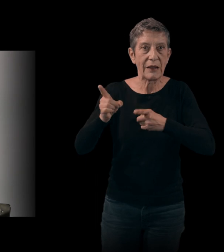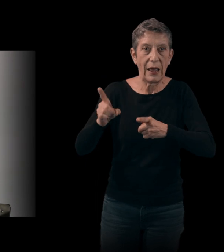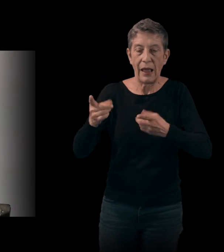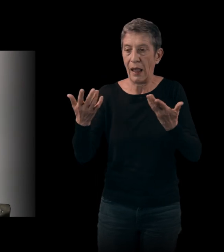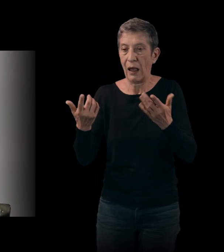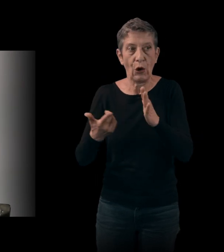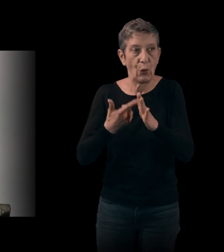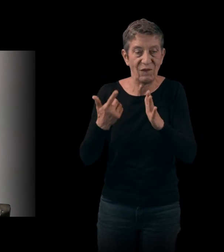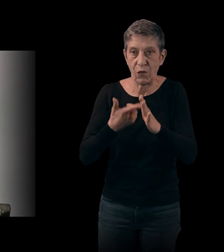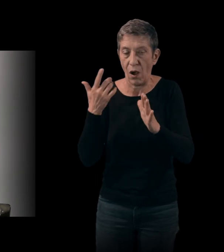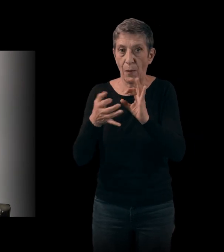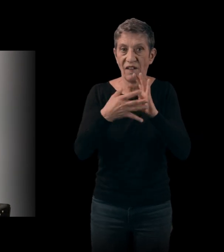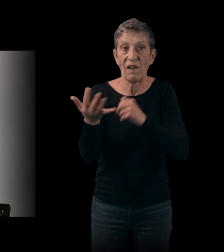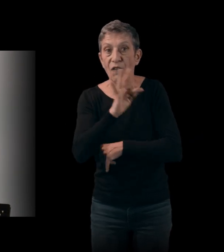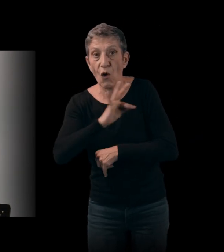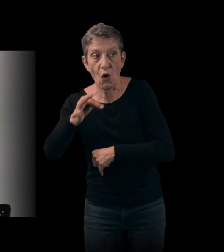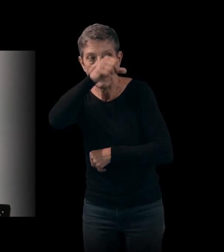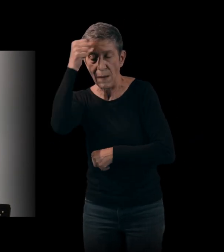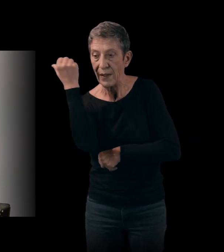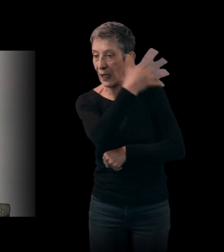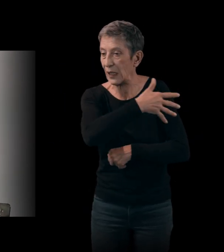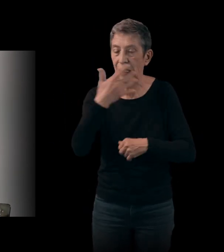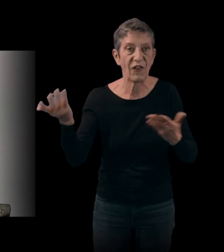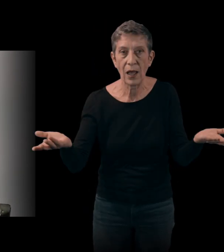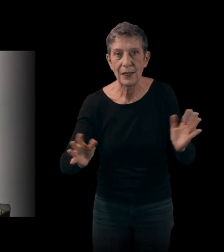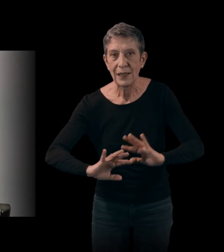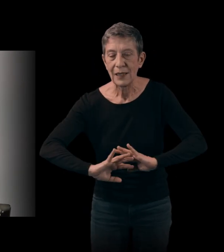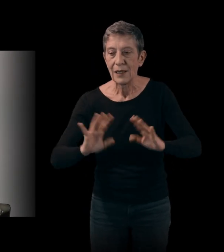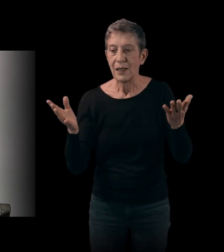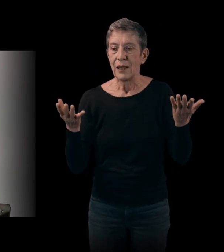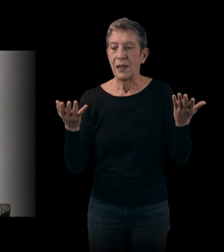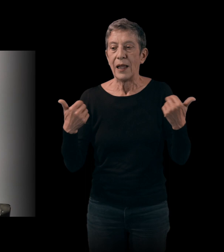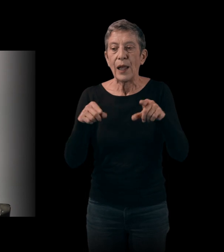la France et les États-Unis. Et puis après je comprends que ce sont les conséquences de la